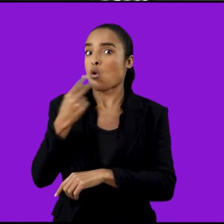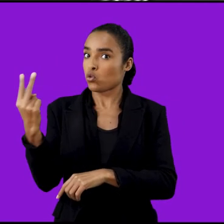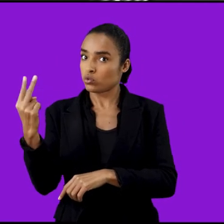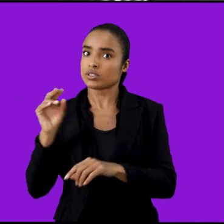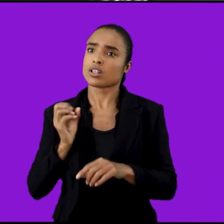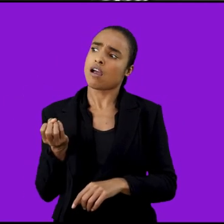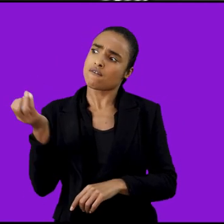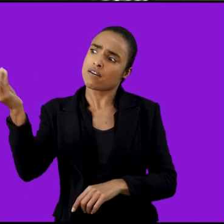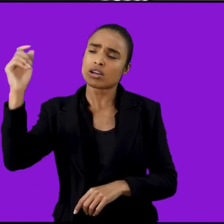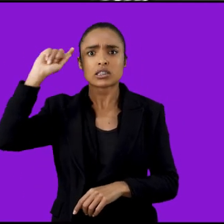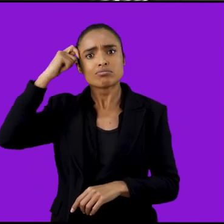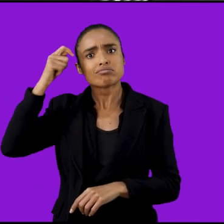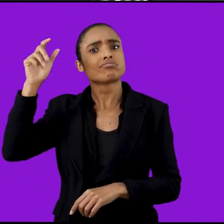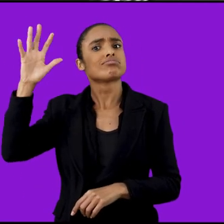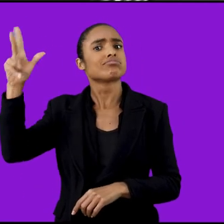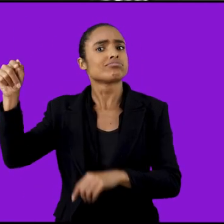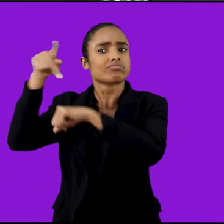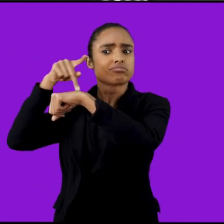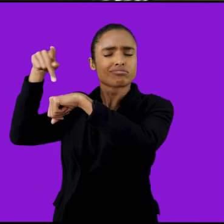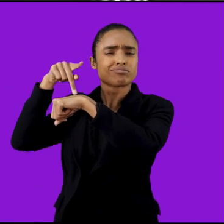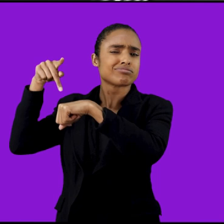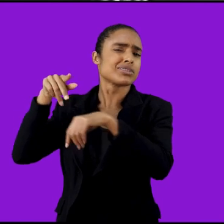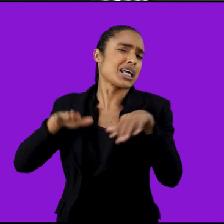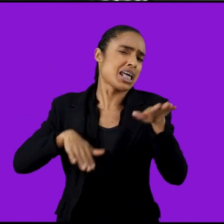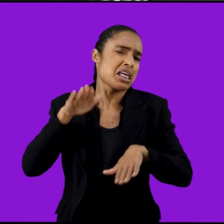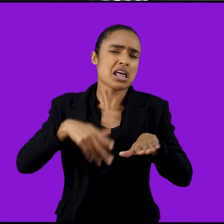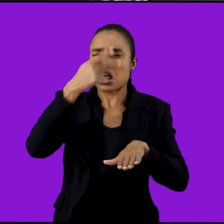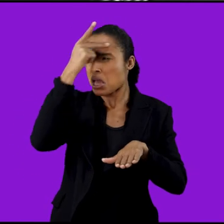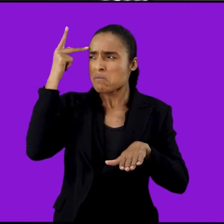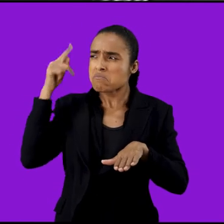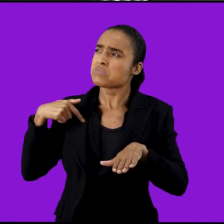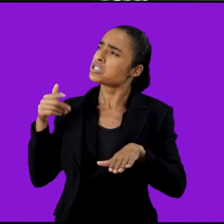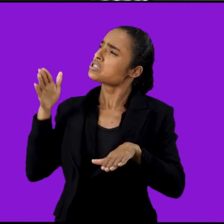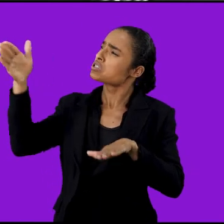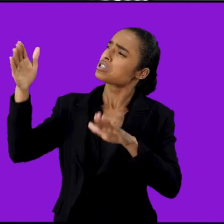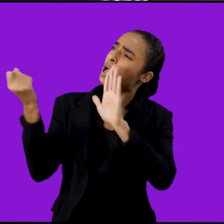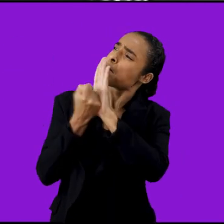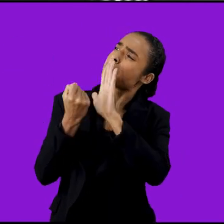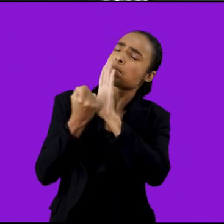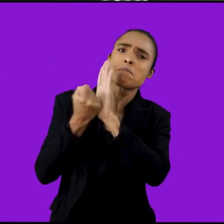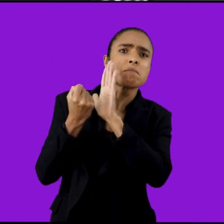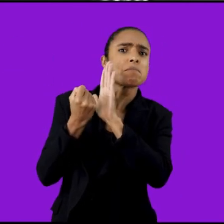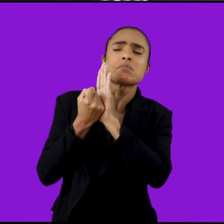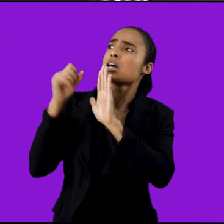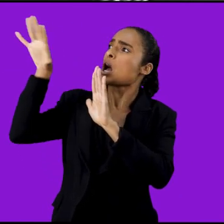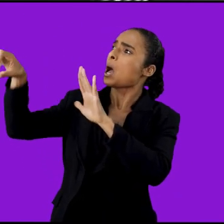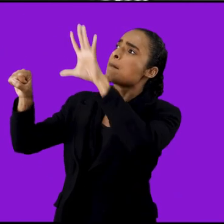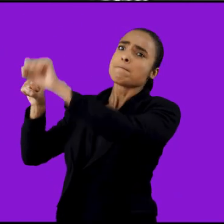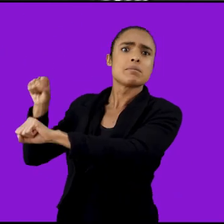pra África e muitas vezes, né? As pessoas, marcas de fora do continente, se apropriaram